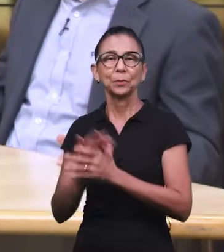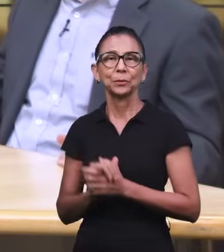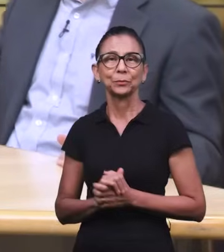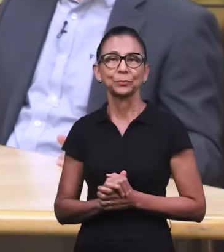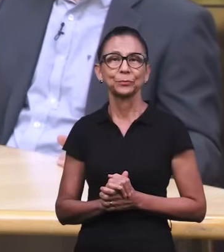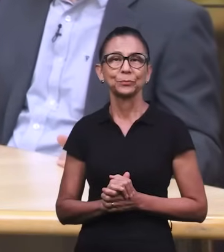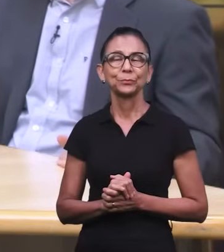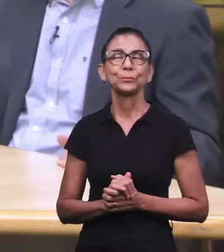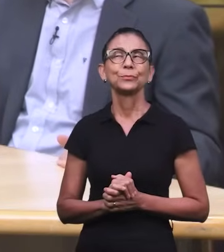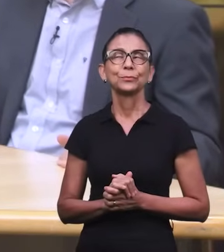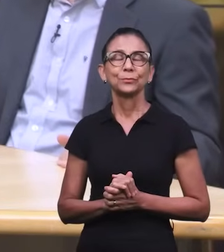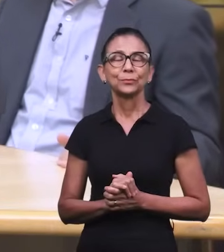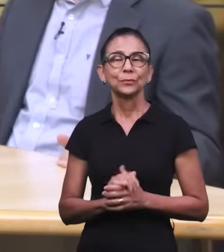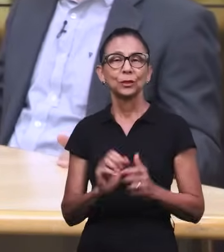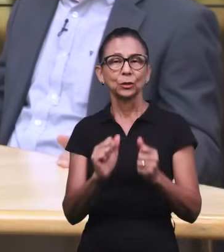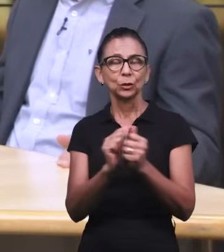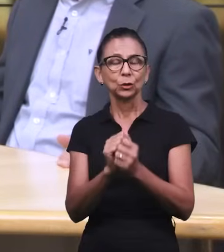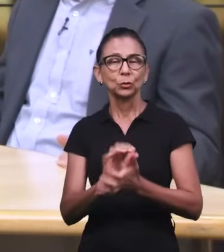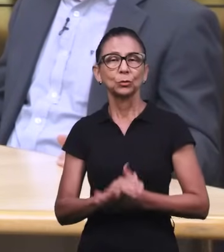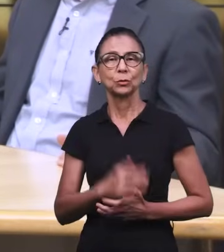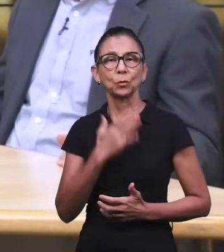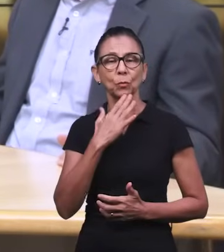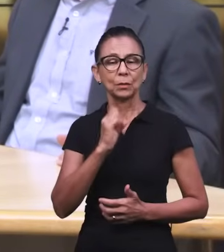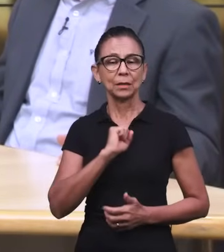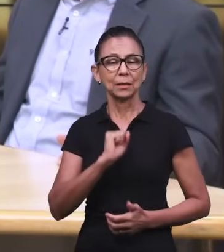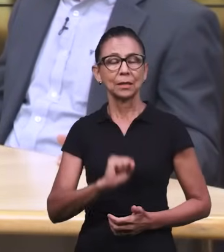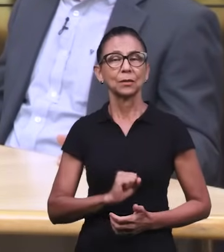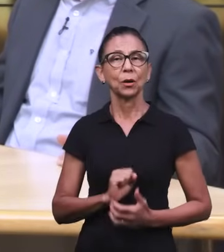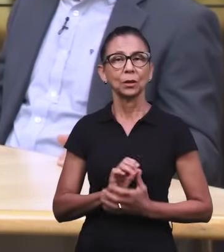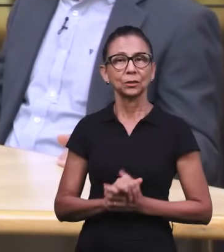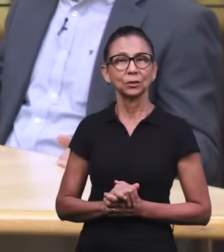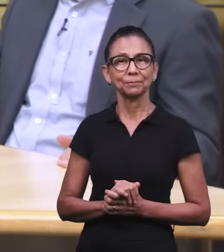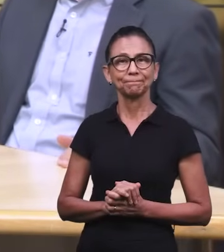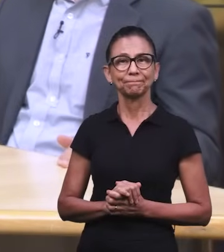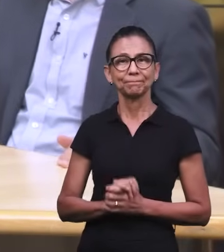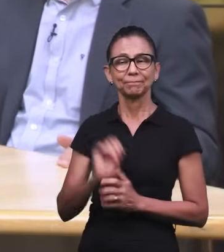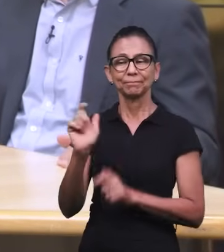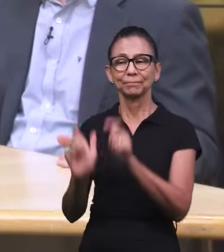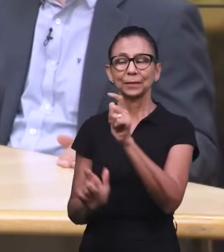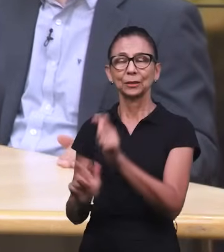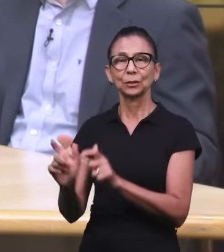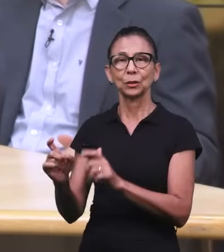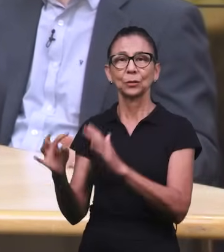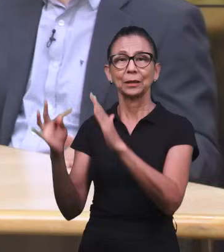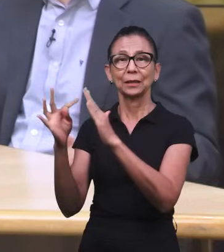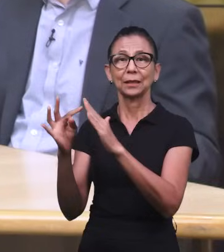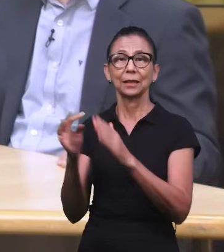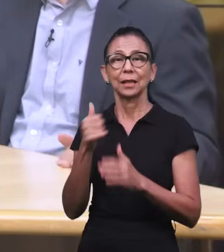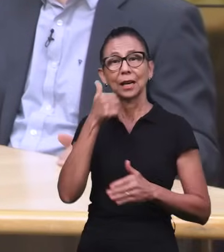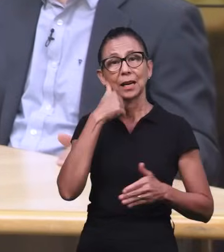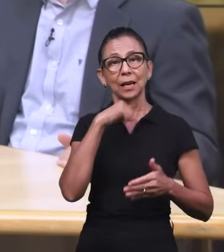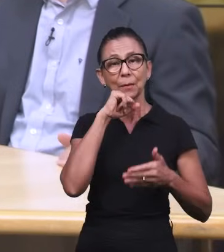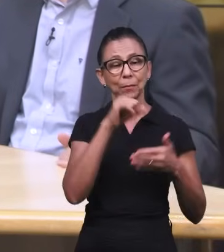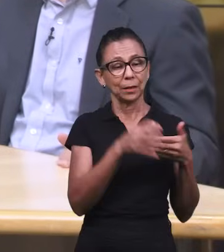junto às autoridades religiosas e a mãe o levou nesse lugar sabendo que V dizer ali estavam as